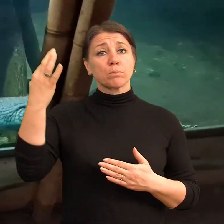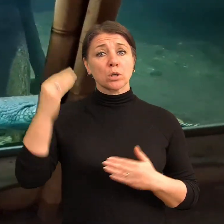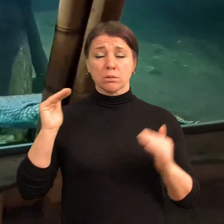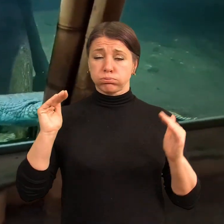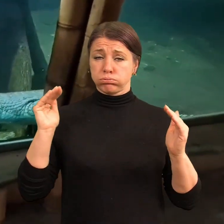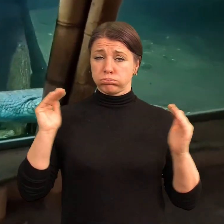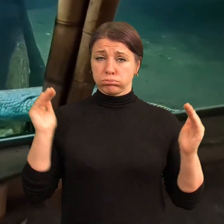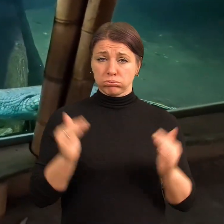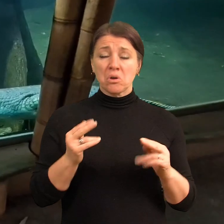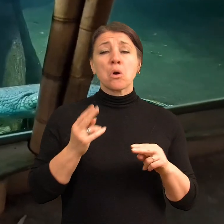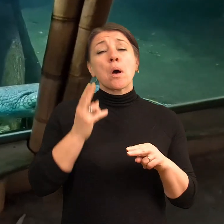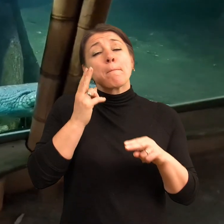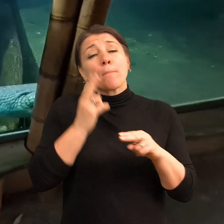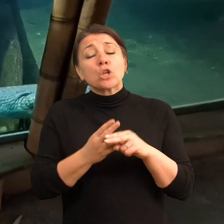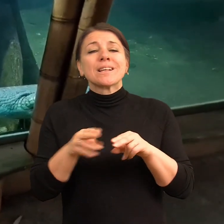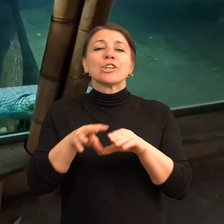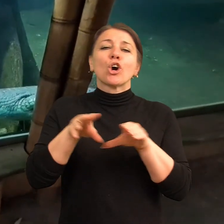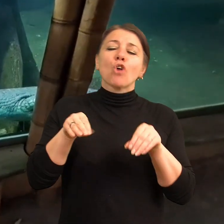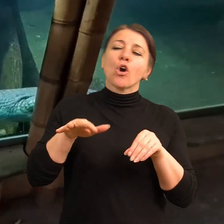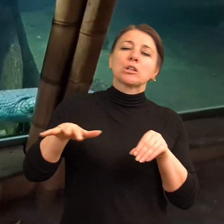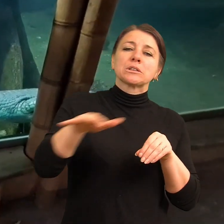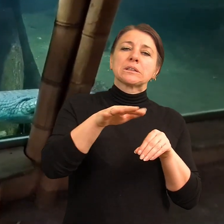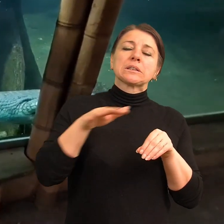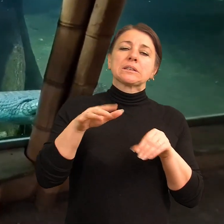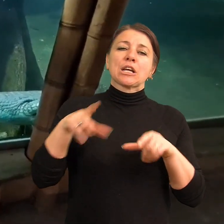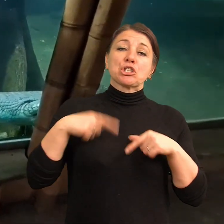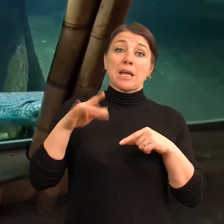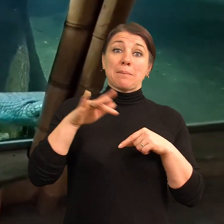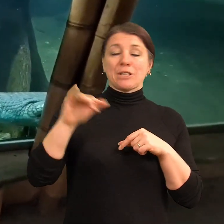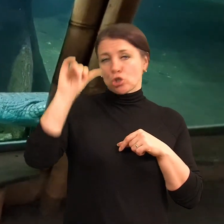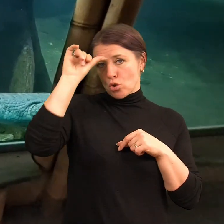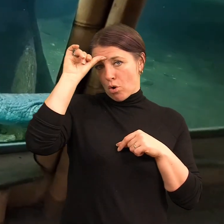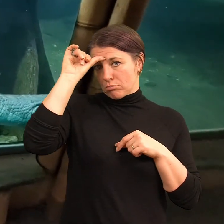a poslední životaschopná polulace gaviálů, která se nachází v Indii na řece Čambal,